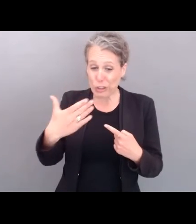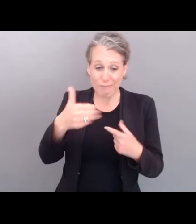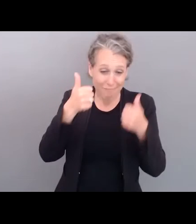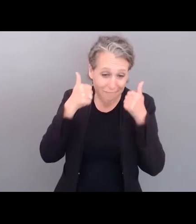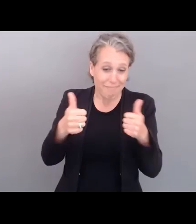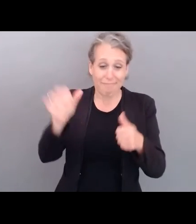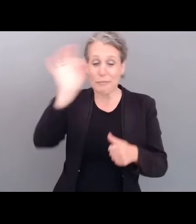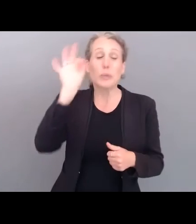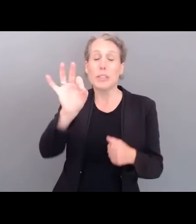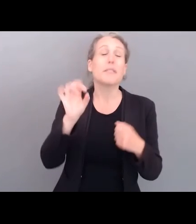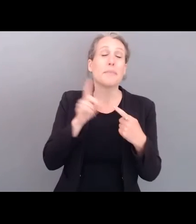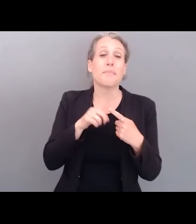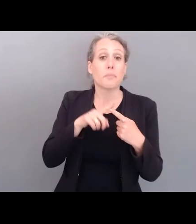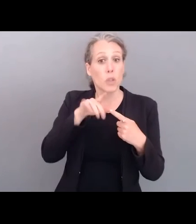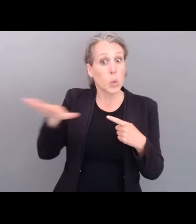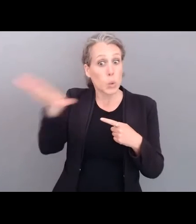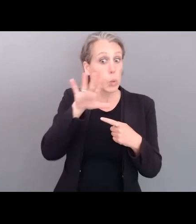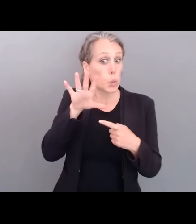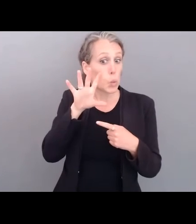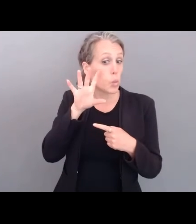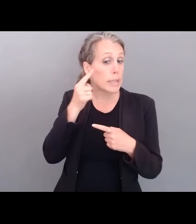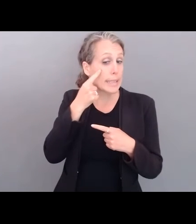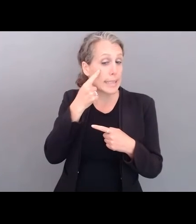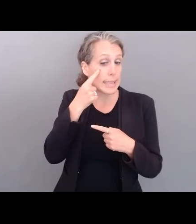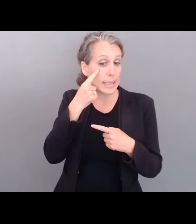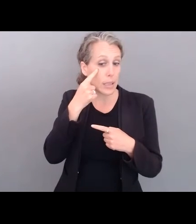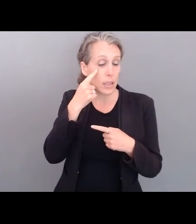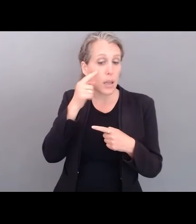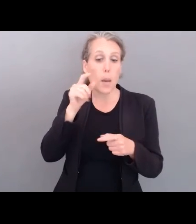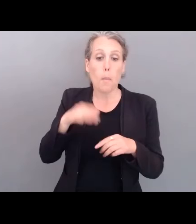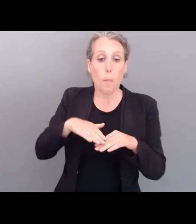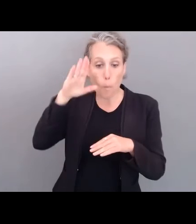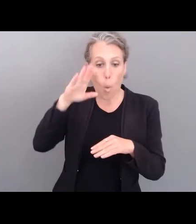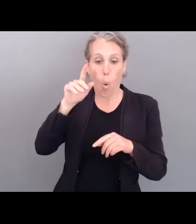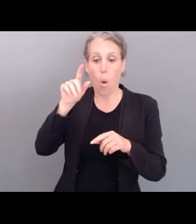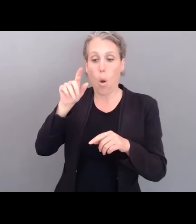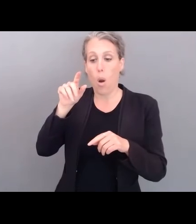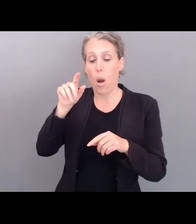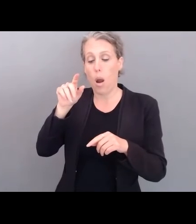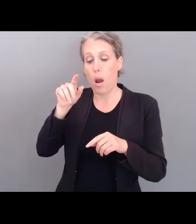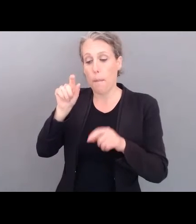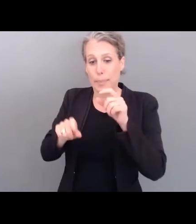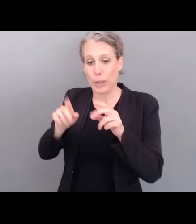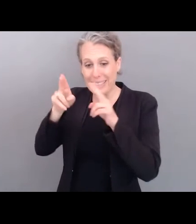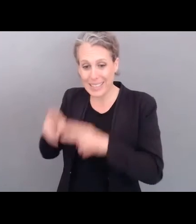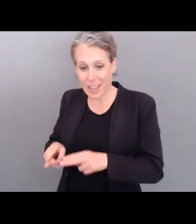Son, puedo agruparlos en dos, la primera muy muy buena pregunta.